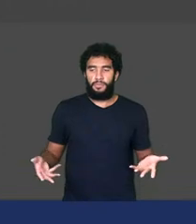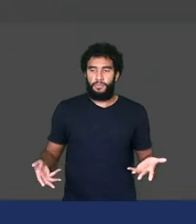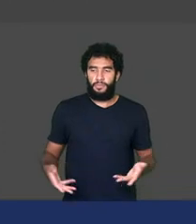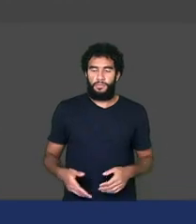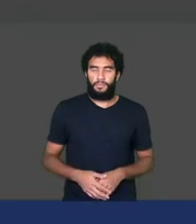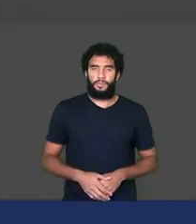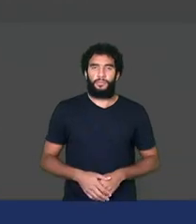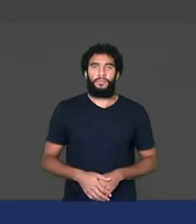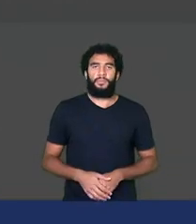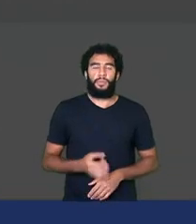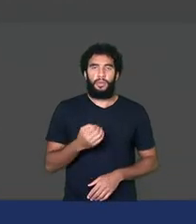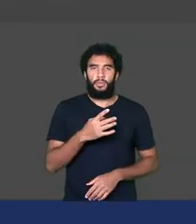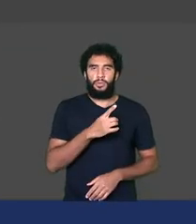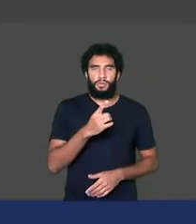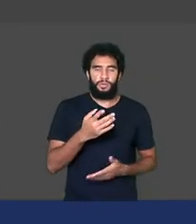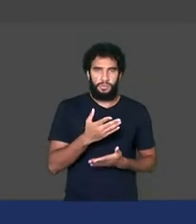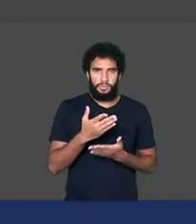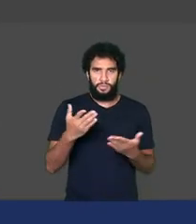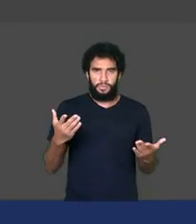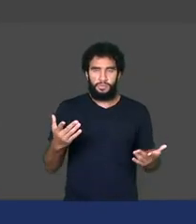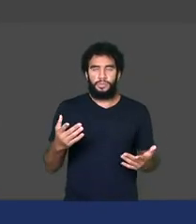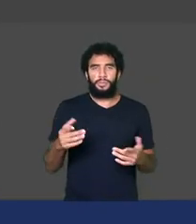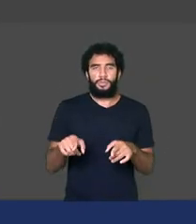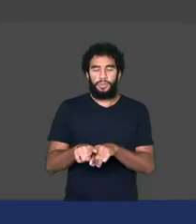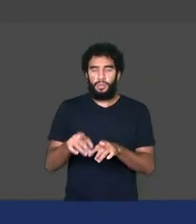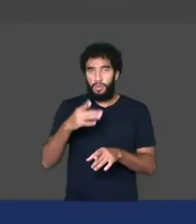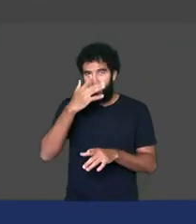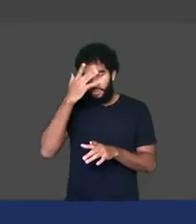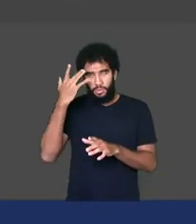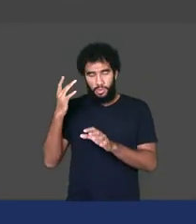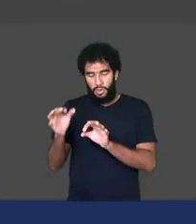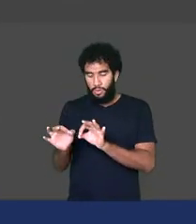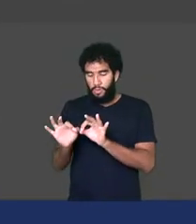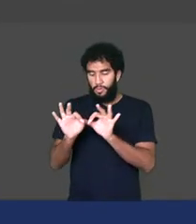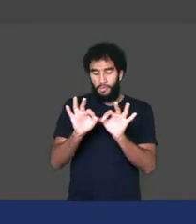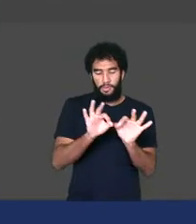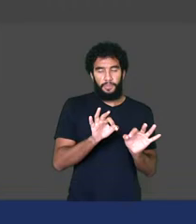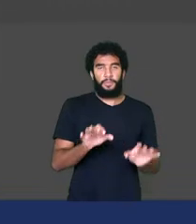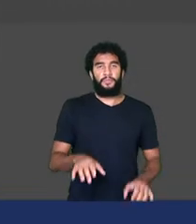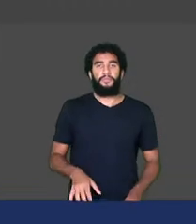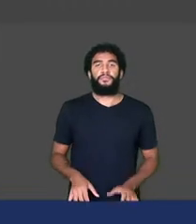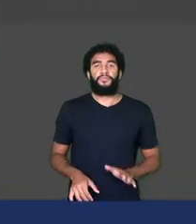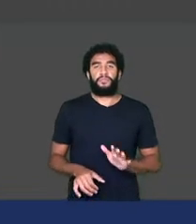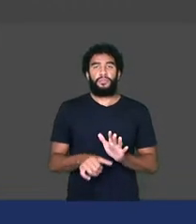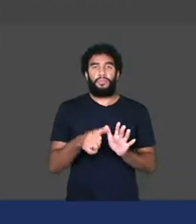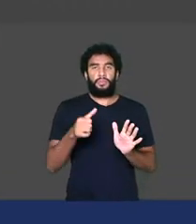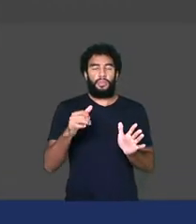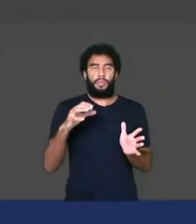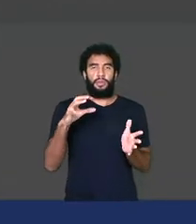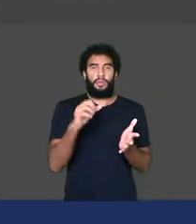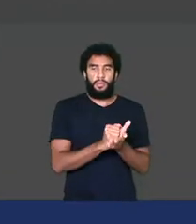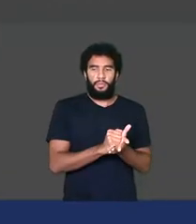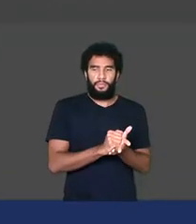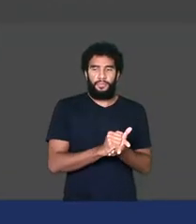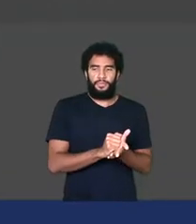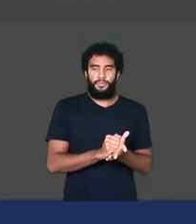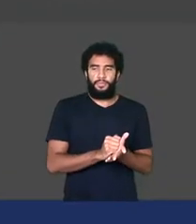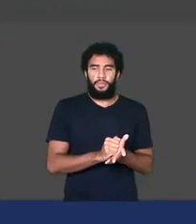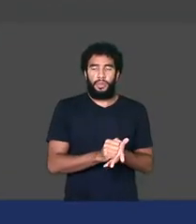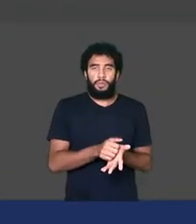POR ME PASSAR A PALAVRA, BOM DIA A TODOS OS COLEGAS E AQUELES QUE NOS ASSISTEM. PRIMEIRAMENTE EU GOSTARIA DE